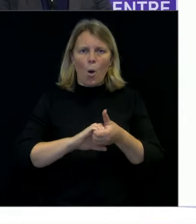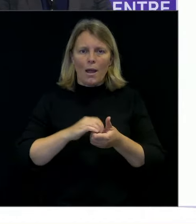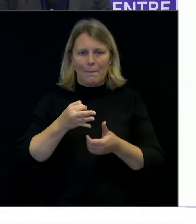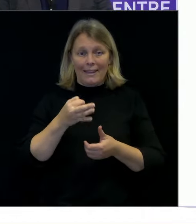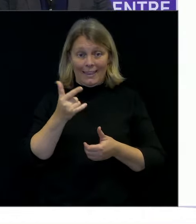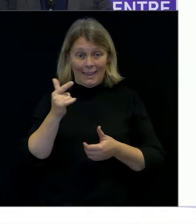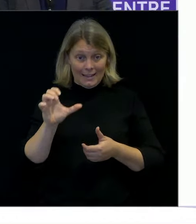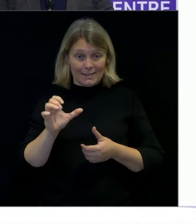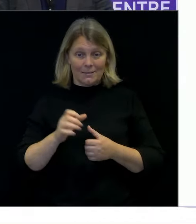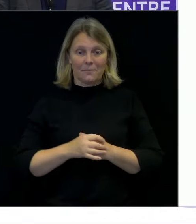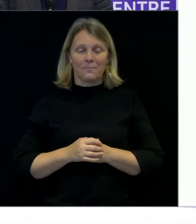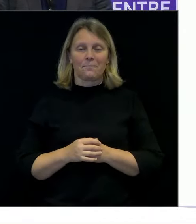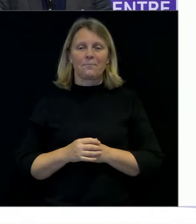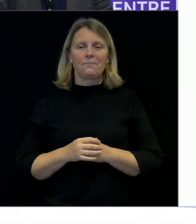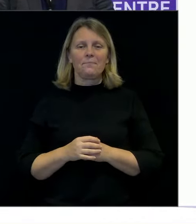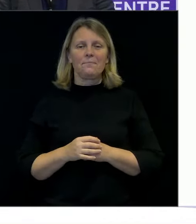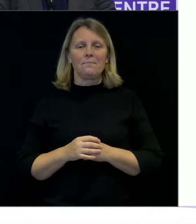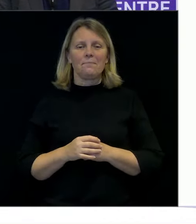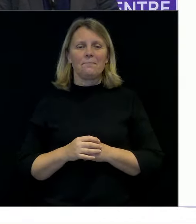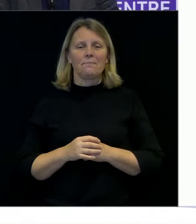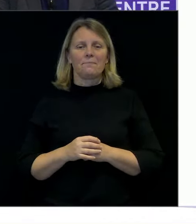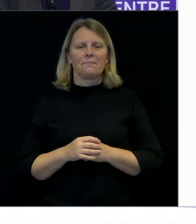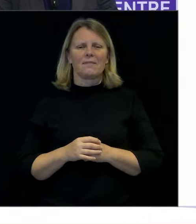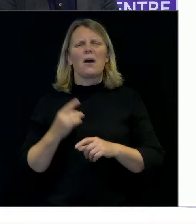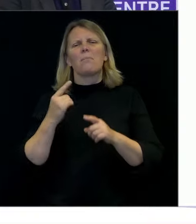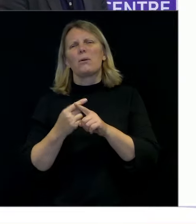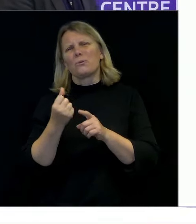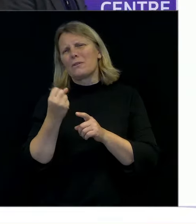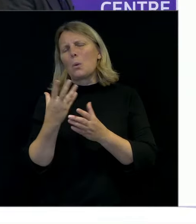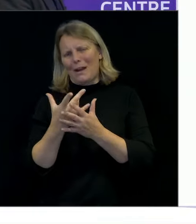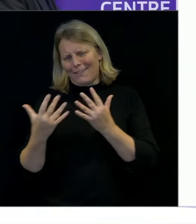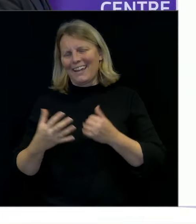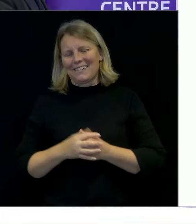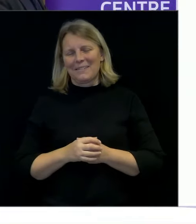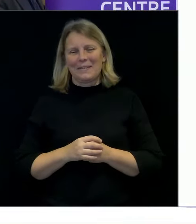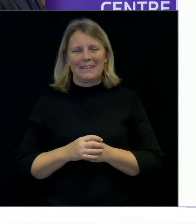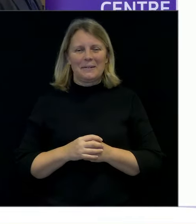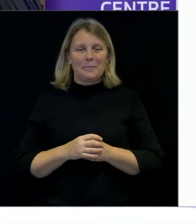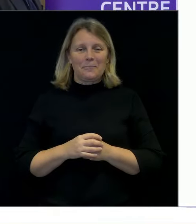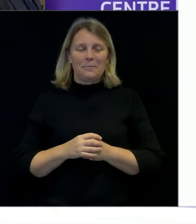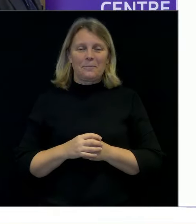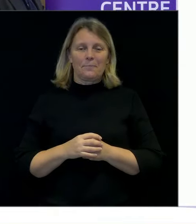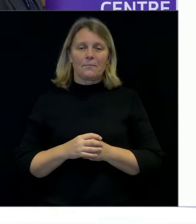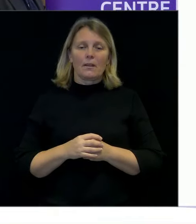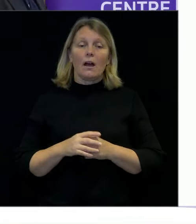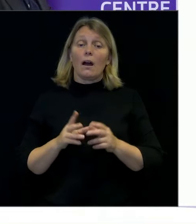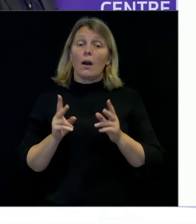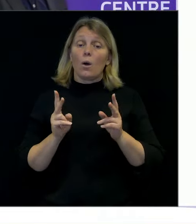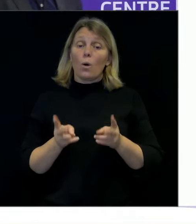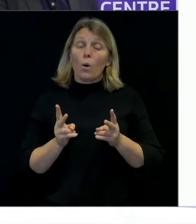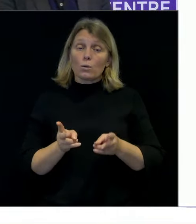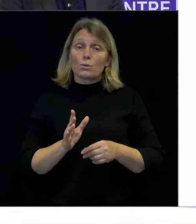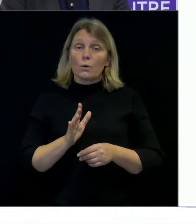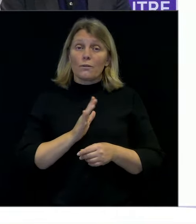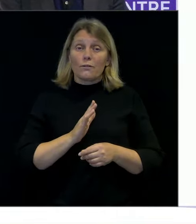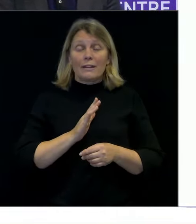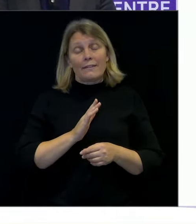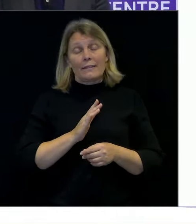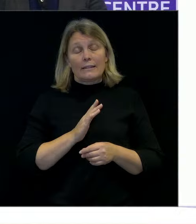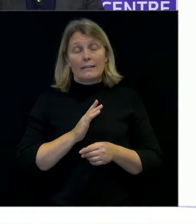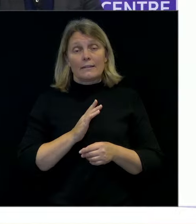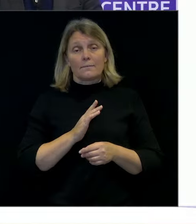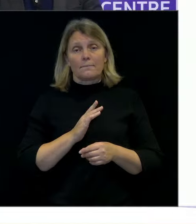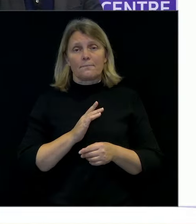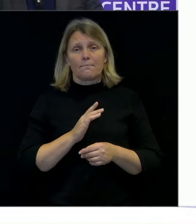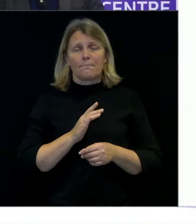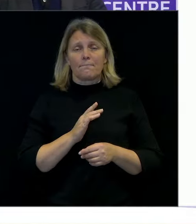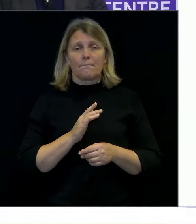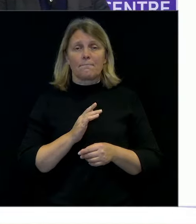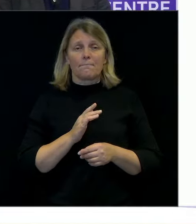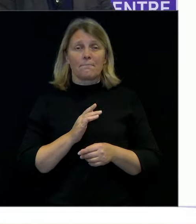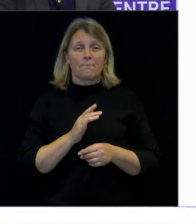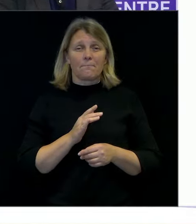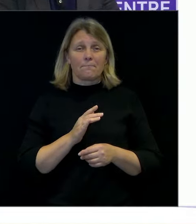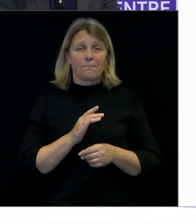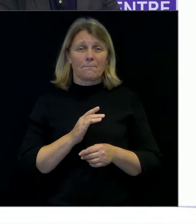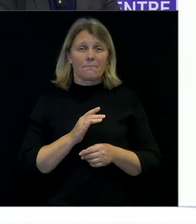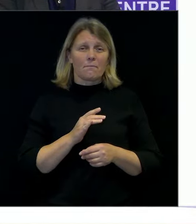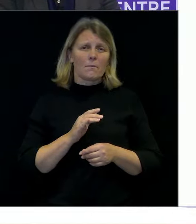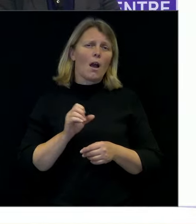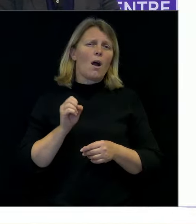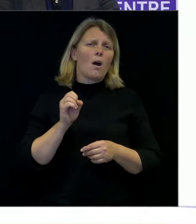Och några till, så klart.